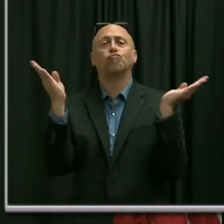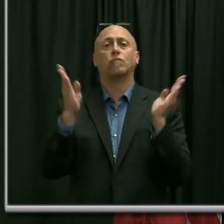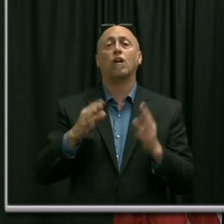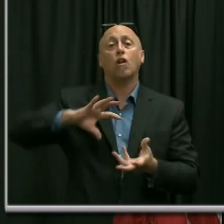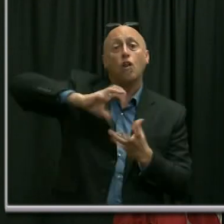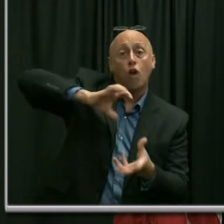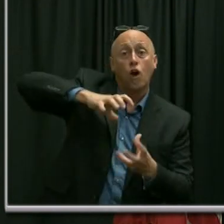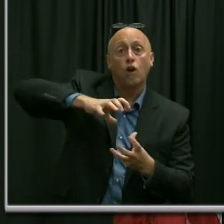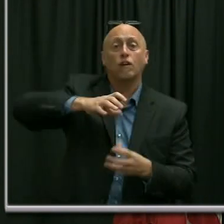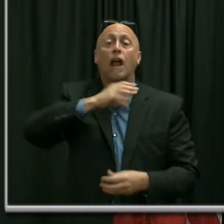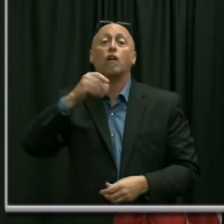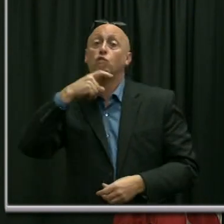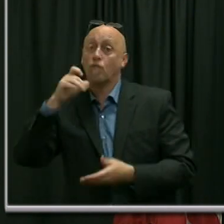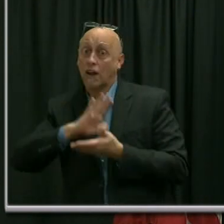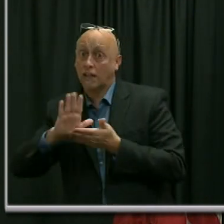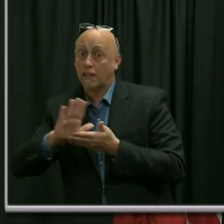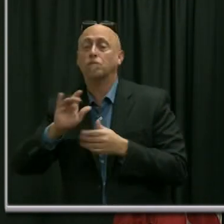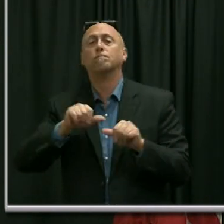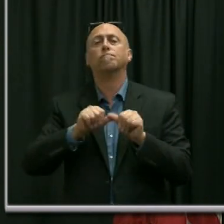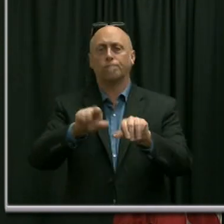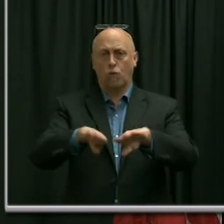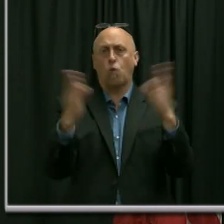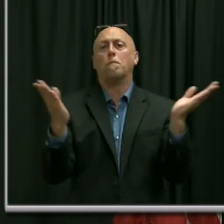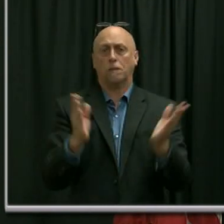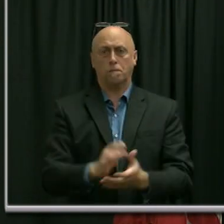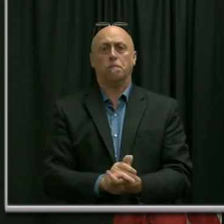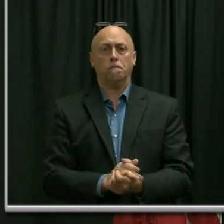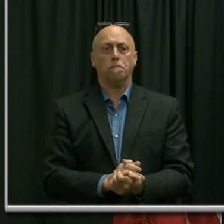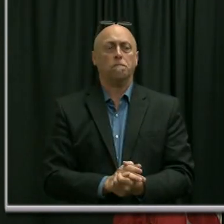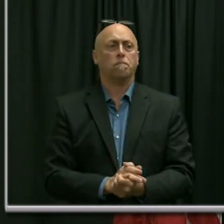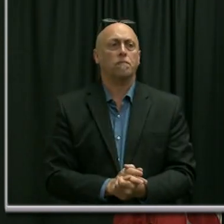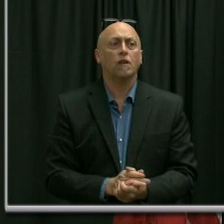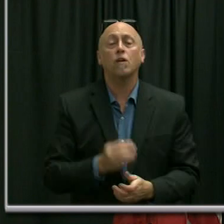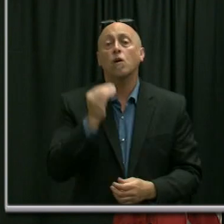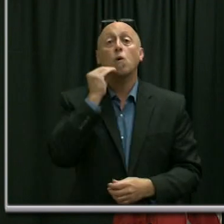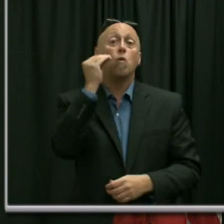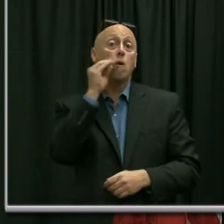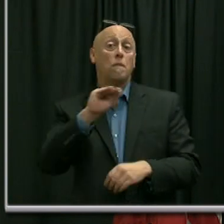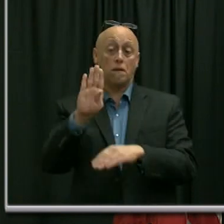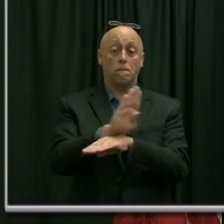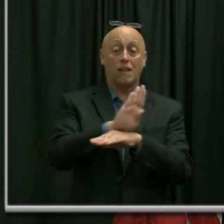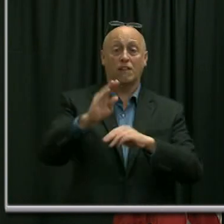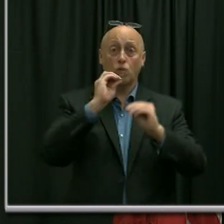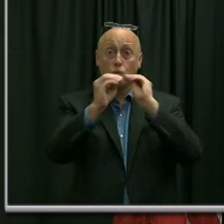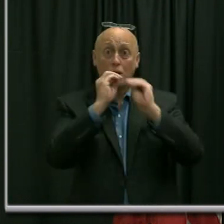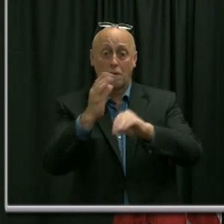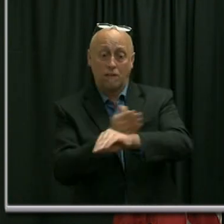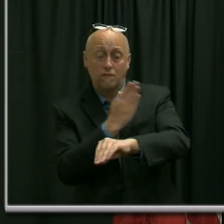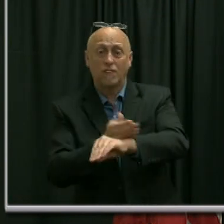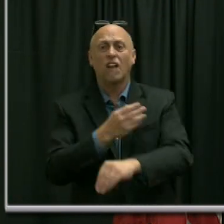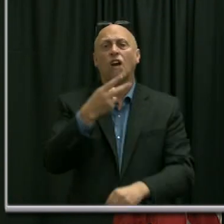LEGAL AND JUDICIAL SERVICES LAUNDROMATS INCLUDING LAUNDRY